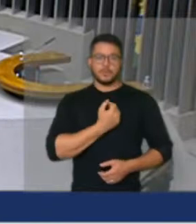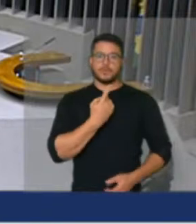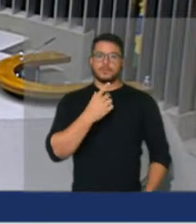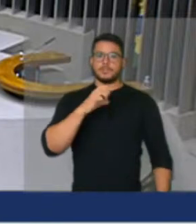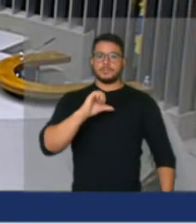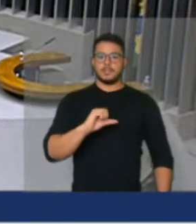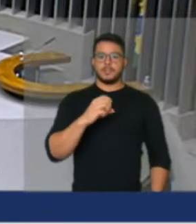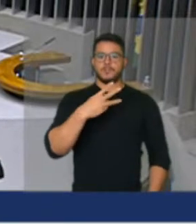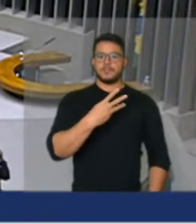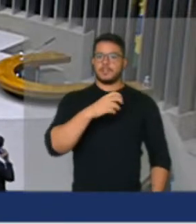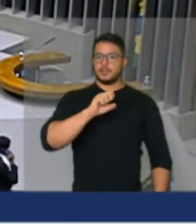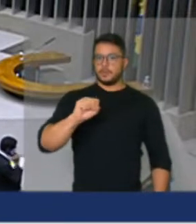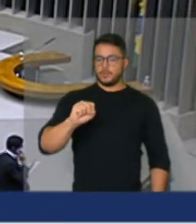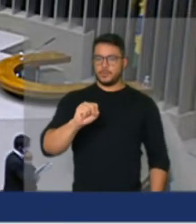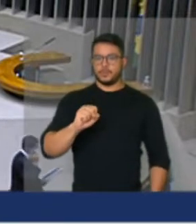GUEDES, MINISTRO DA CNIAG LEMBRANDO QUE O MINISTRO JÁ